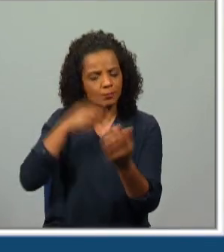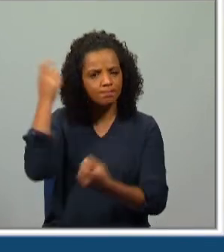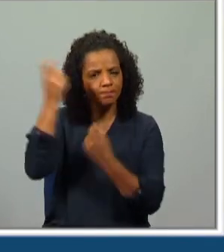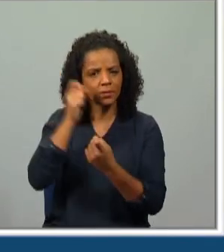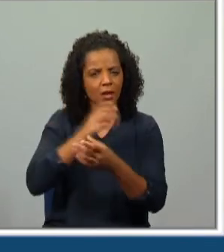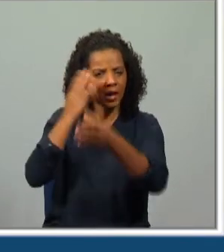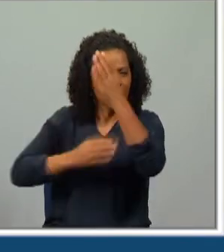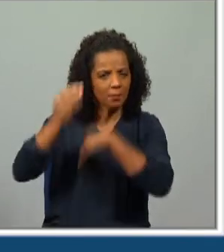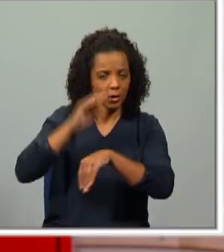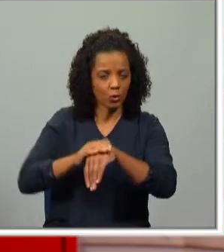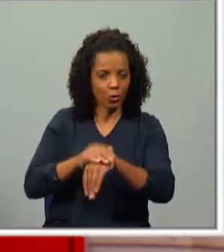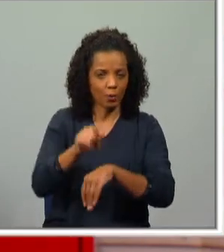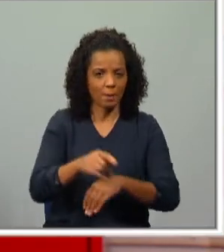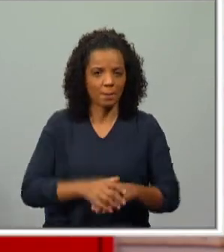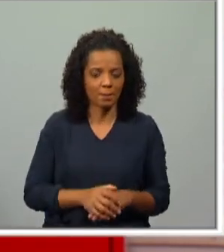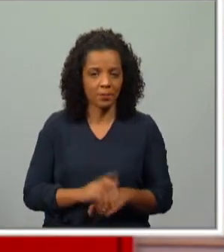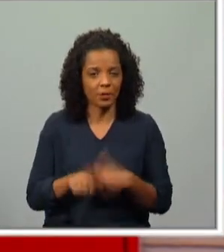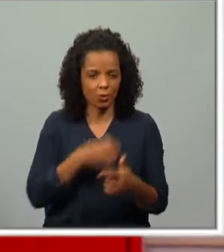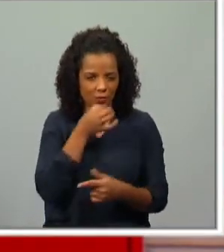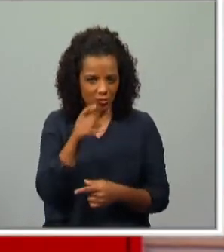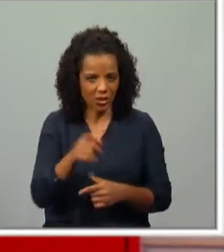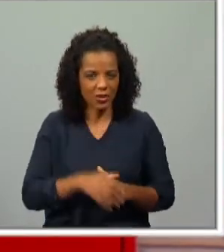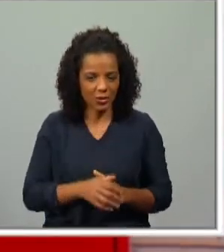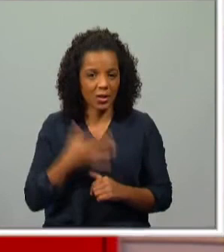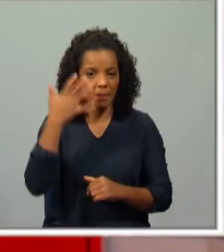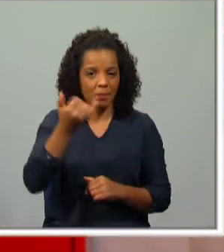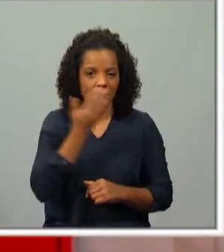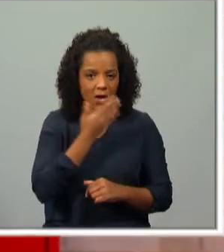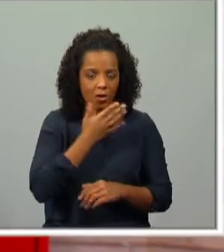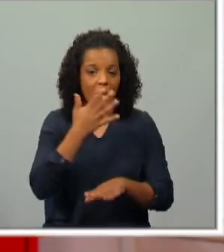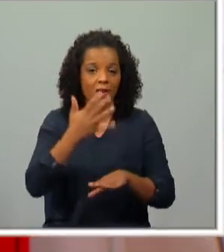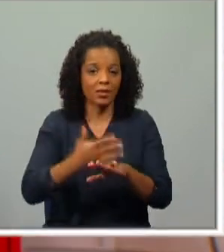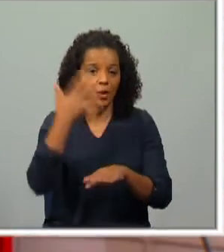pode aprender com ela pois falamos nisso num próximo bloco até lá eu fico por 你可以向她學習，因為我們討論過在下一個街區，直到那時我留下來